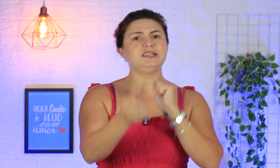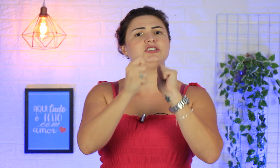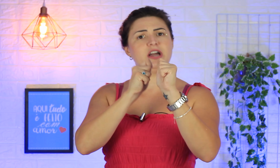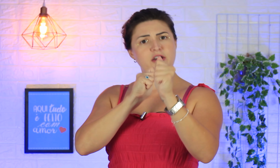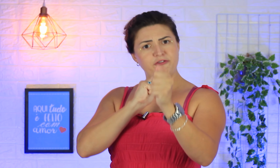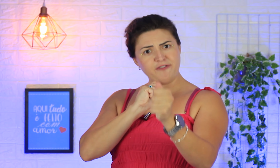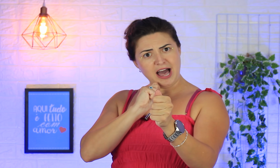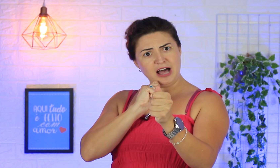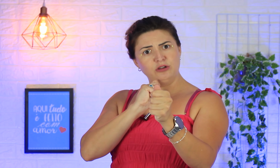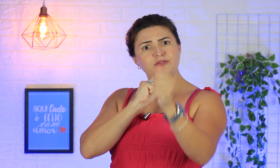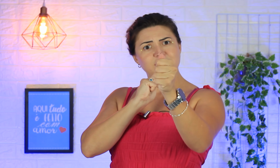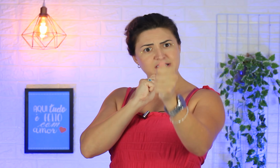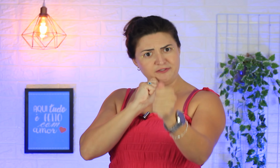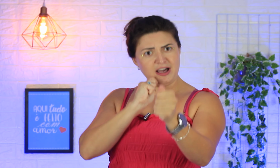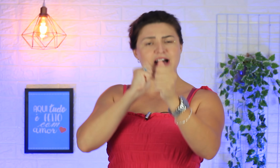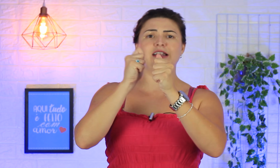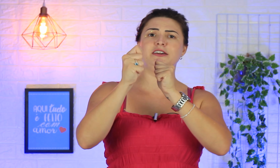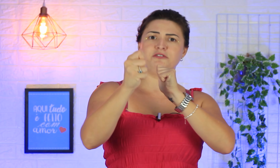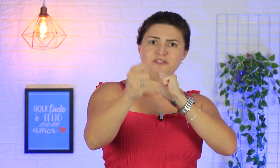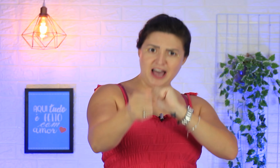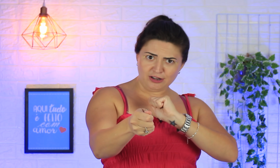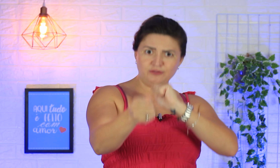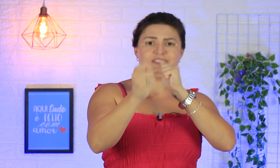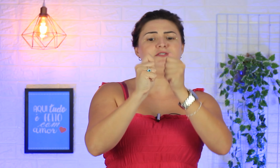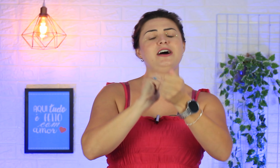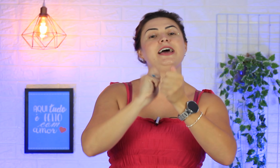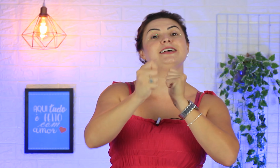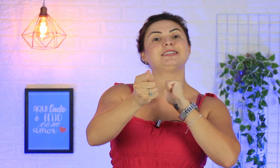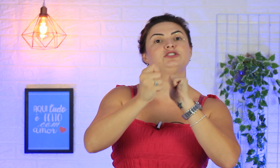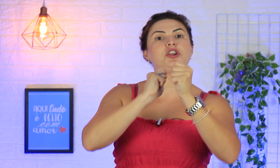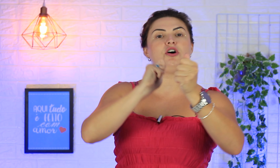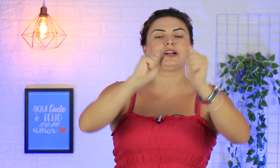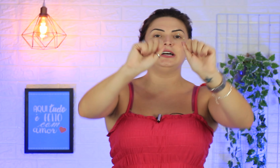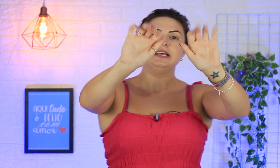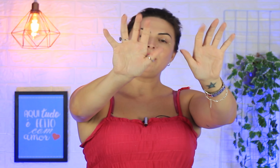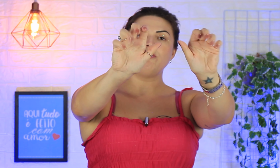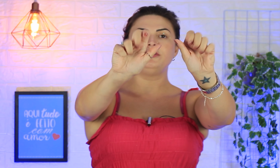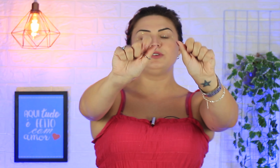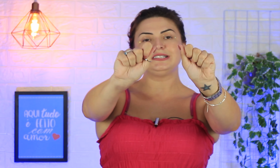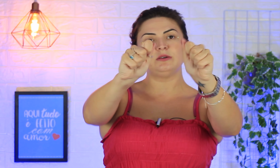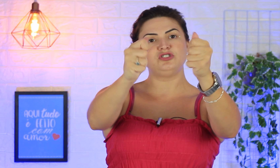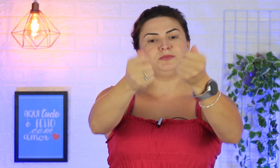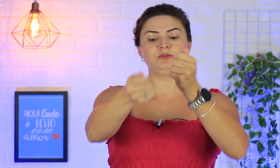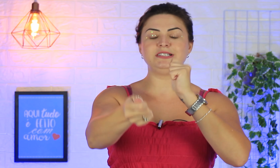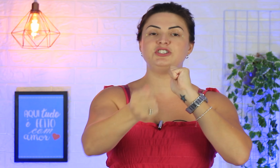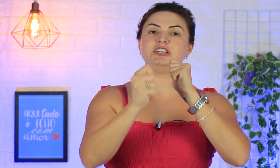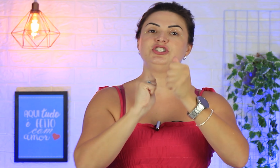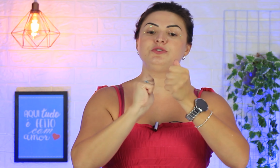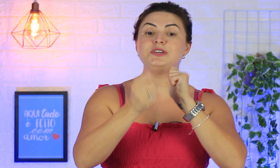Ou seja eu falo você fala eu falo você fala essa troca então a configuração de mão desse jeitinho